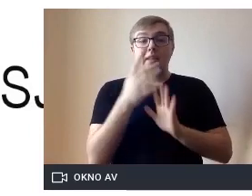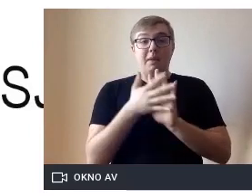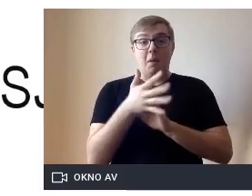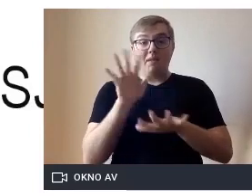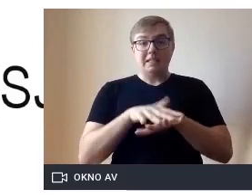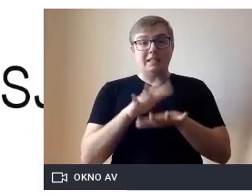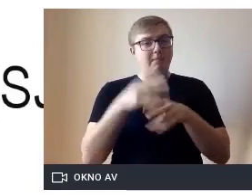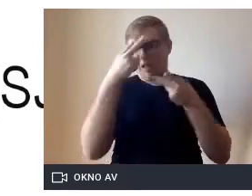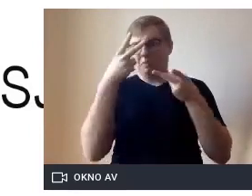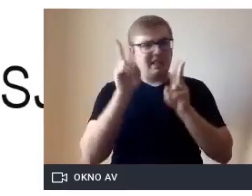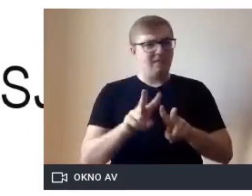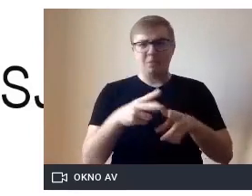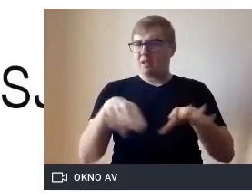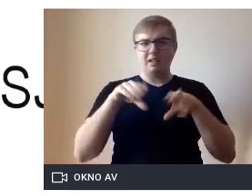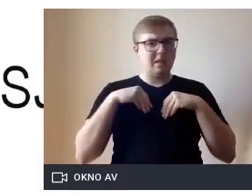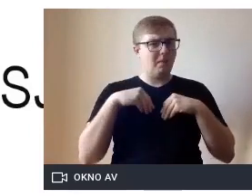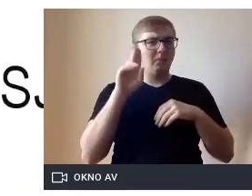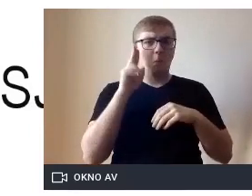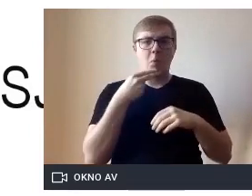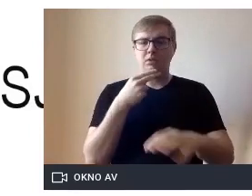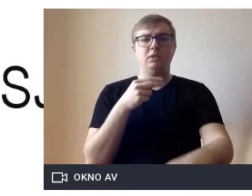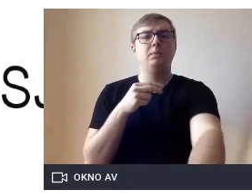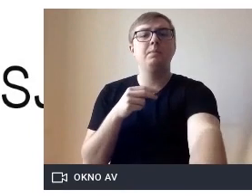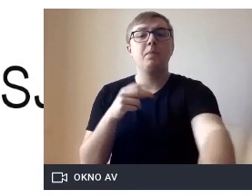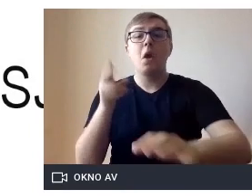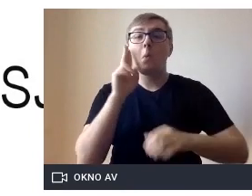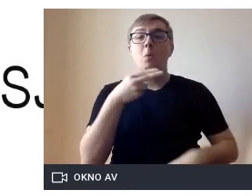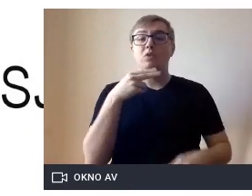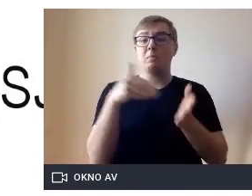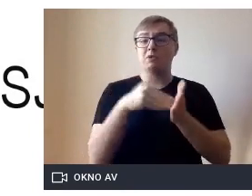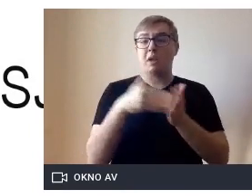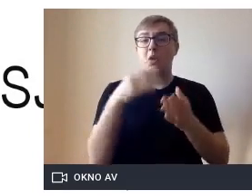Właśnie z takich powodów ten język nie jest uznawany i akceptowany przez osoby Głuche.